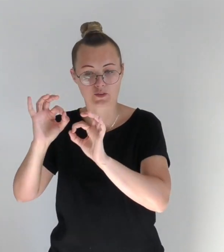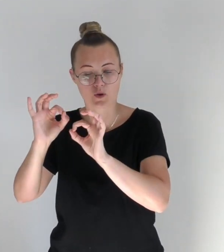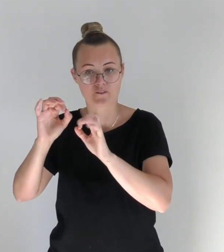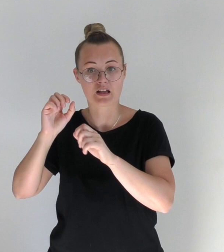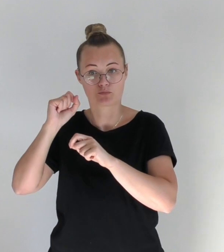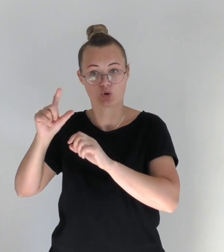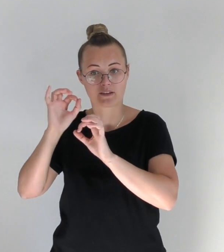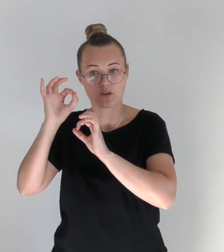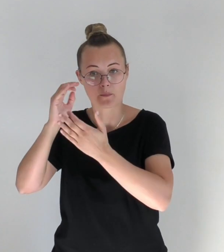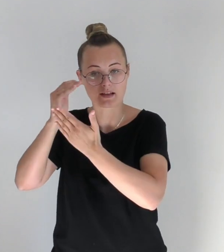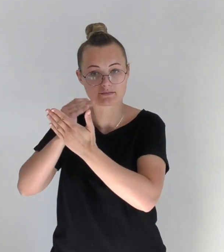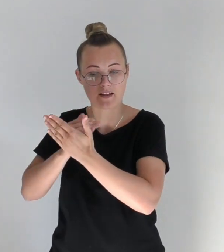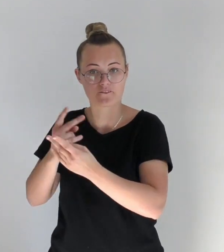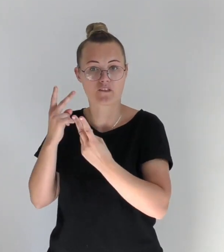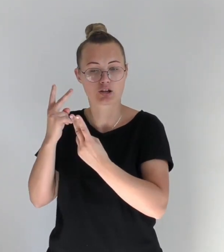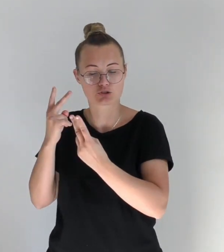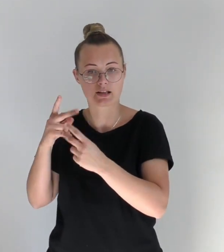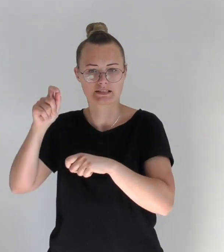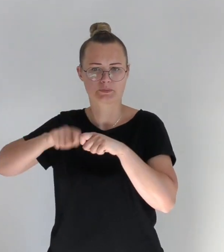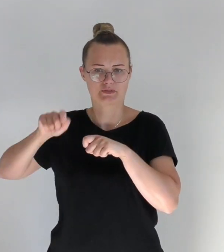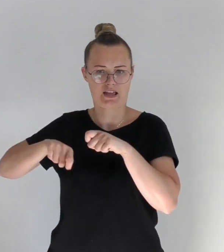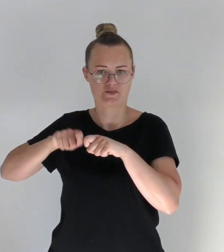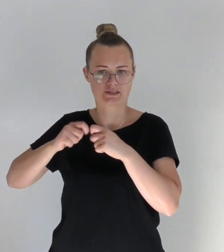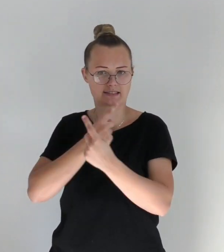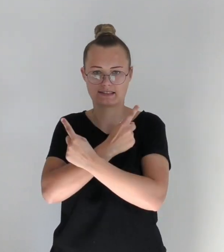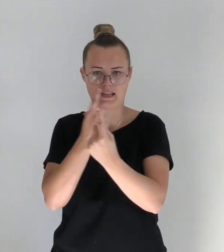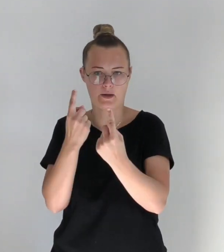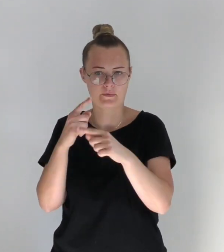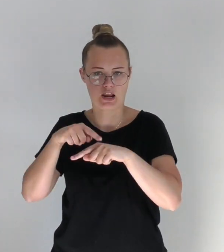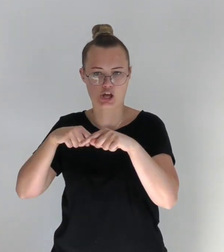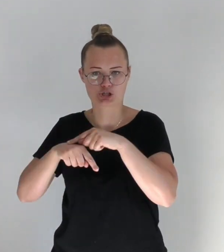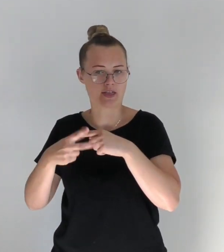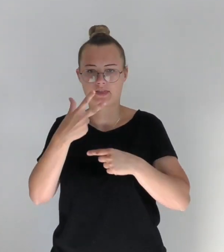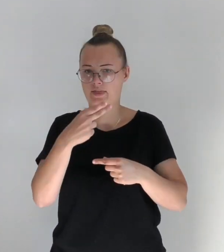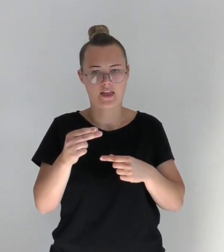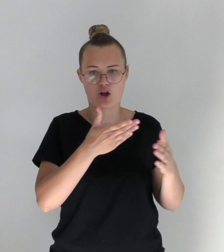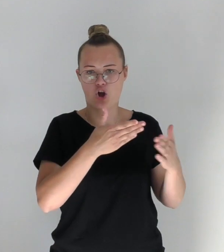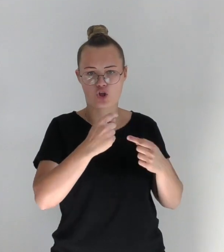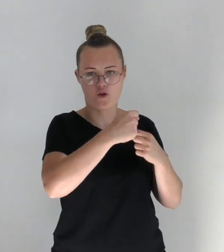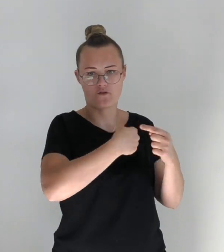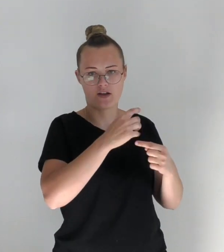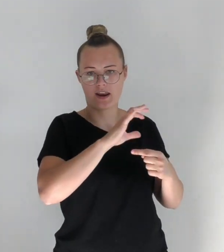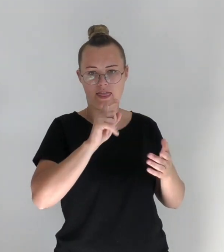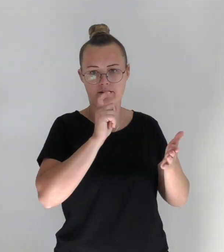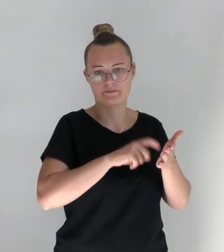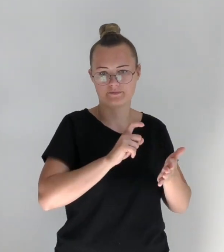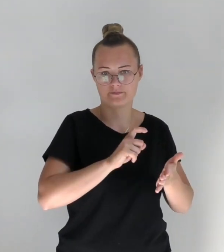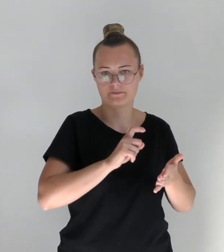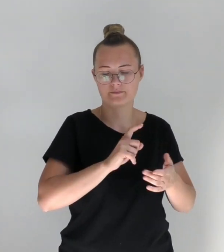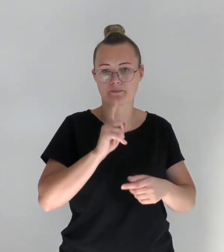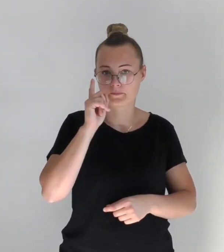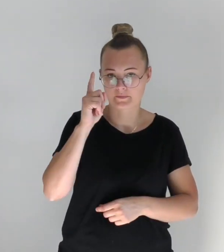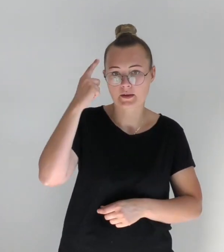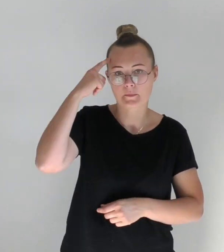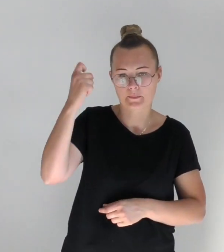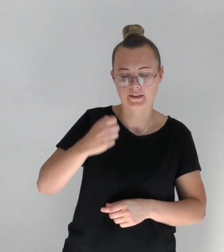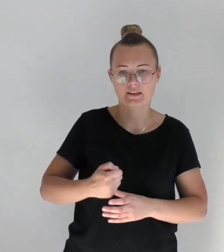czy przesłana informacja jest prawdziwa.